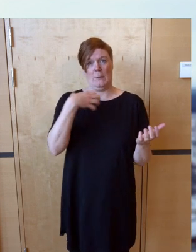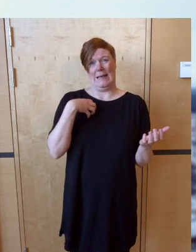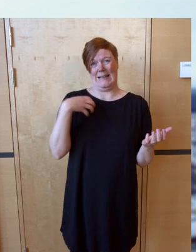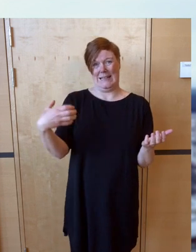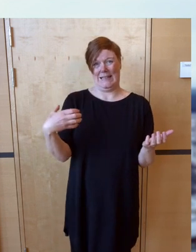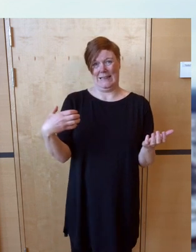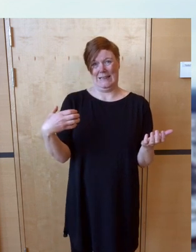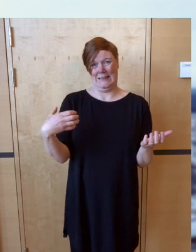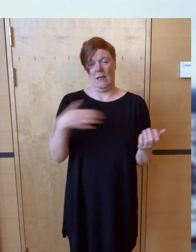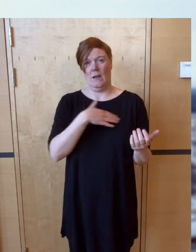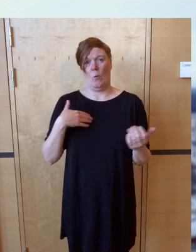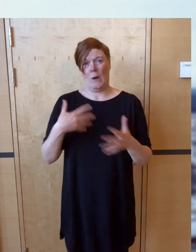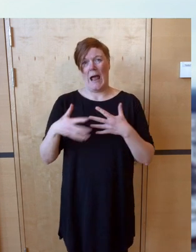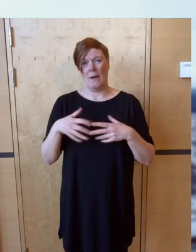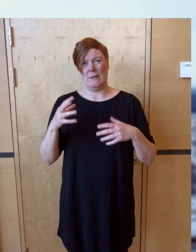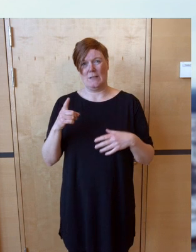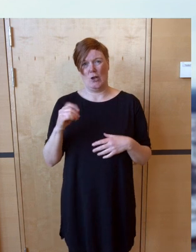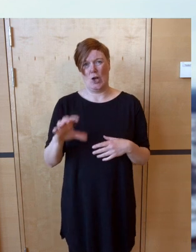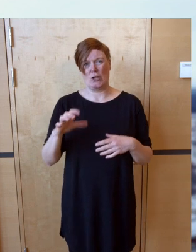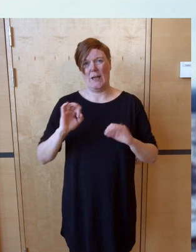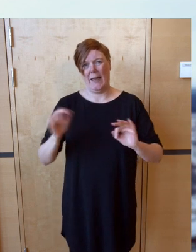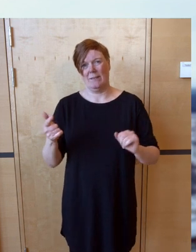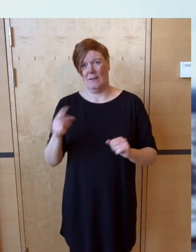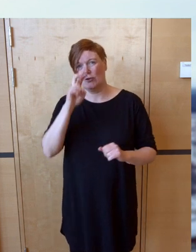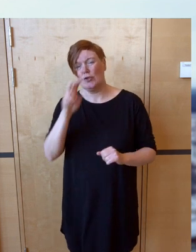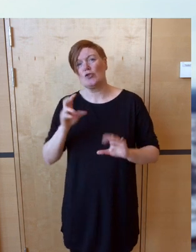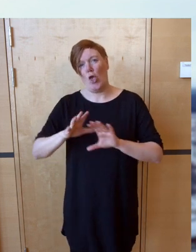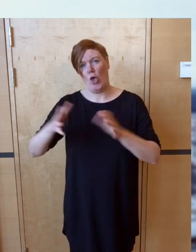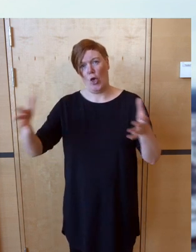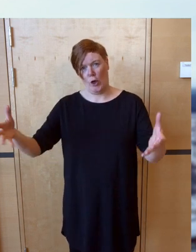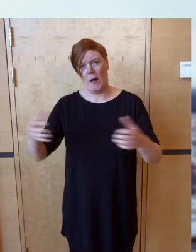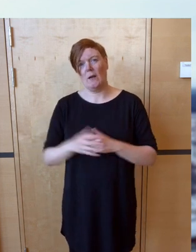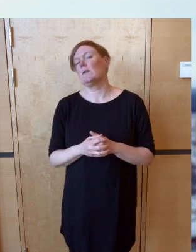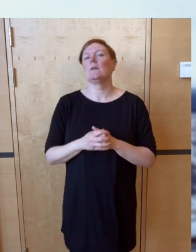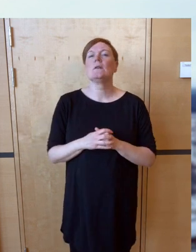I december månad 2020 så hade vi en arbetslöshet på 6,3 %